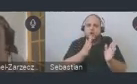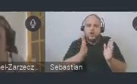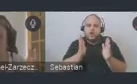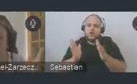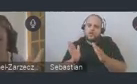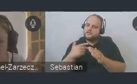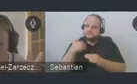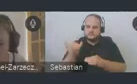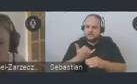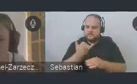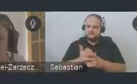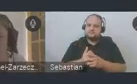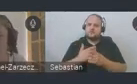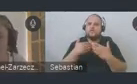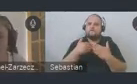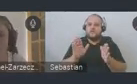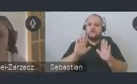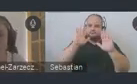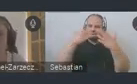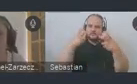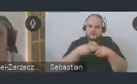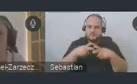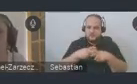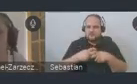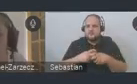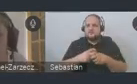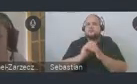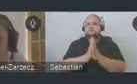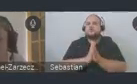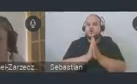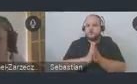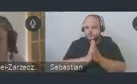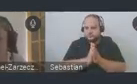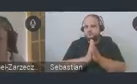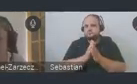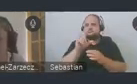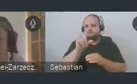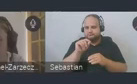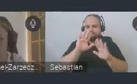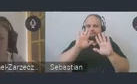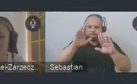Na przykład otwieram przeglądarkę internetową. Proszę "Otwórzcie przeglądarkę internetową",